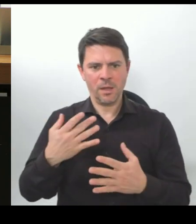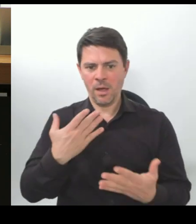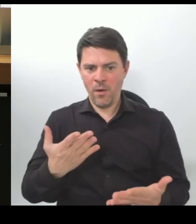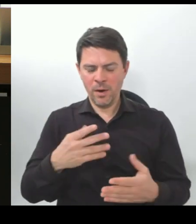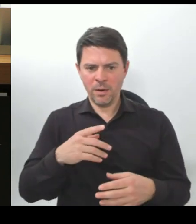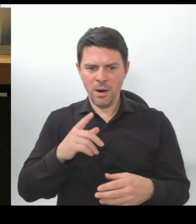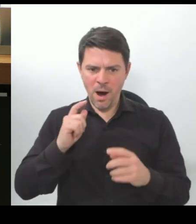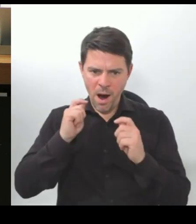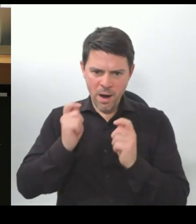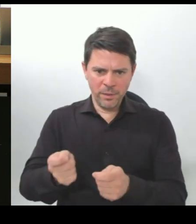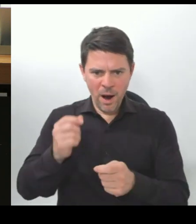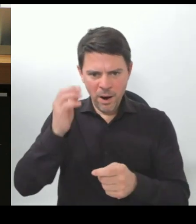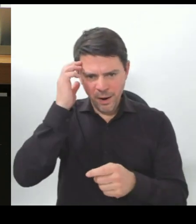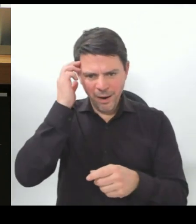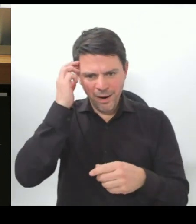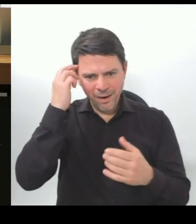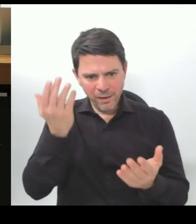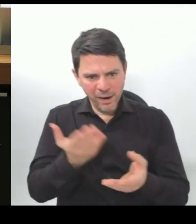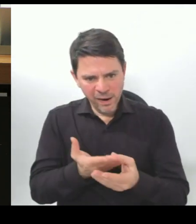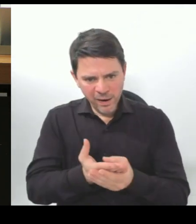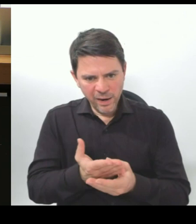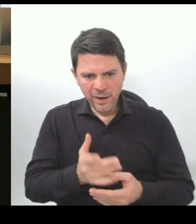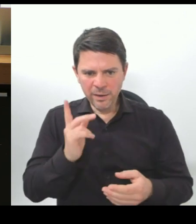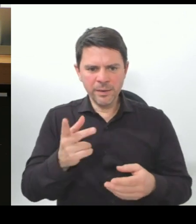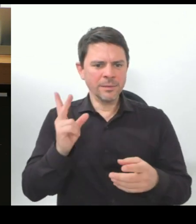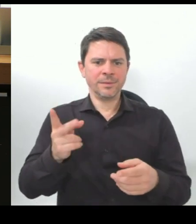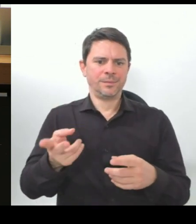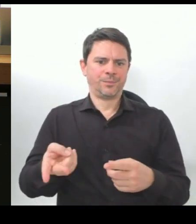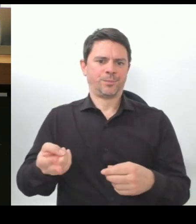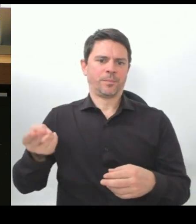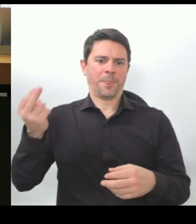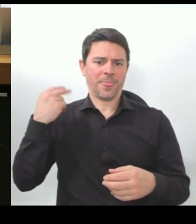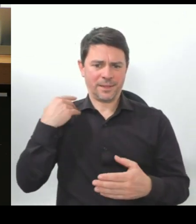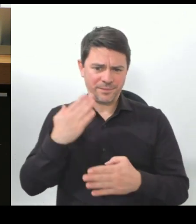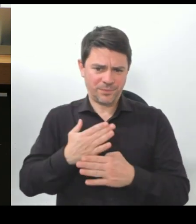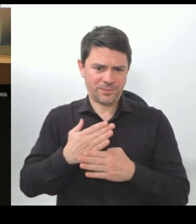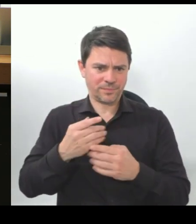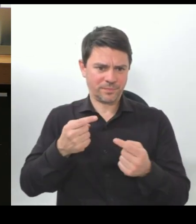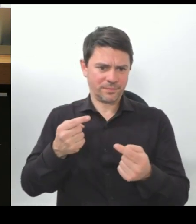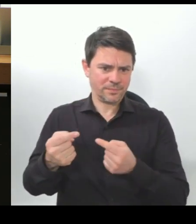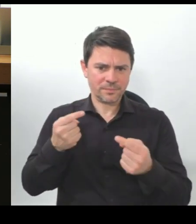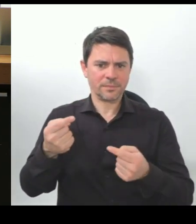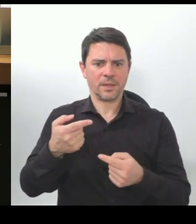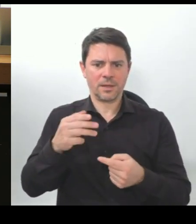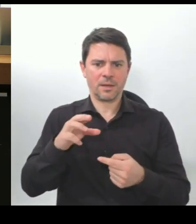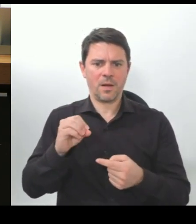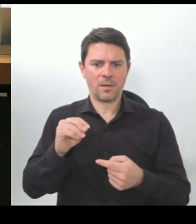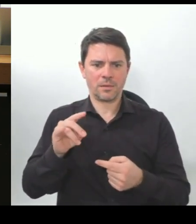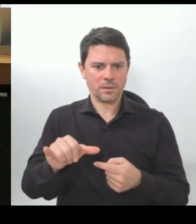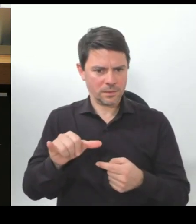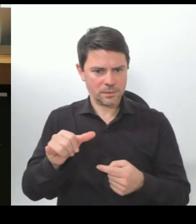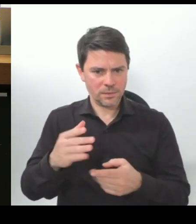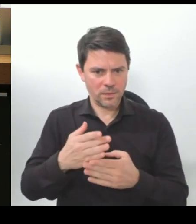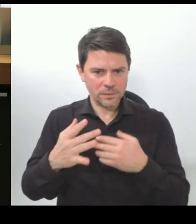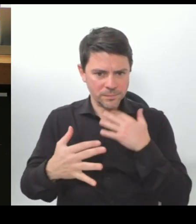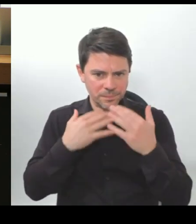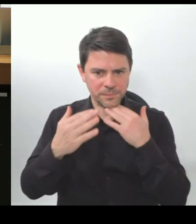Herr Gorny ja gerade ausgeführt hat, sondern auch in der parlamentarischen Arbeit im Ausschuss, wo wir genau Personal- Verwaltungsfragen